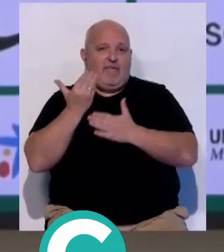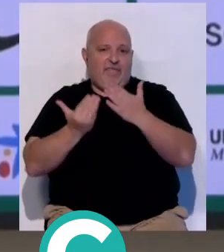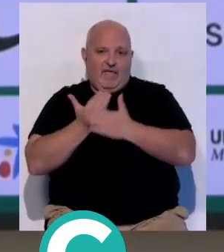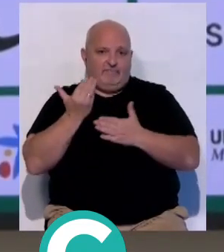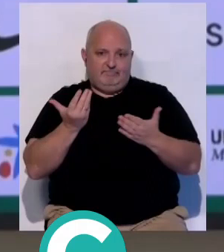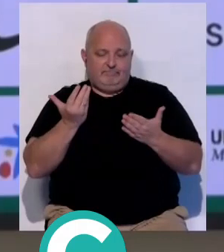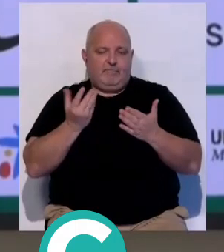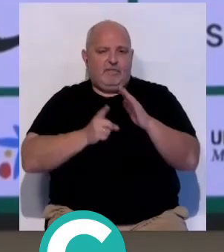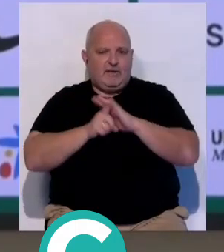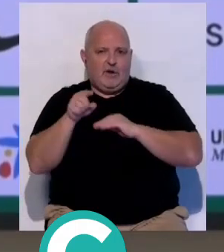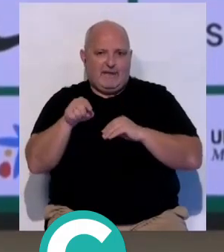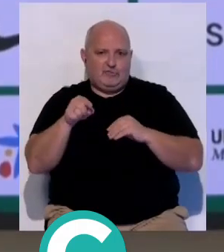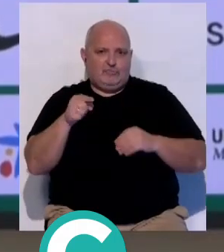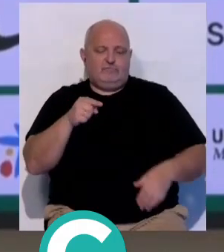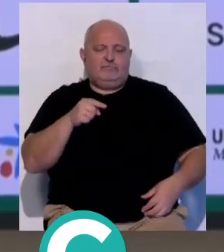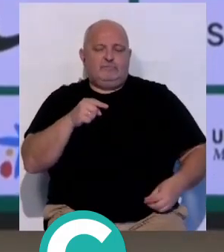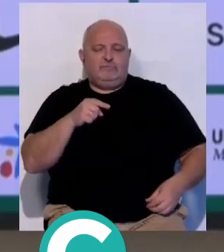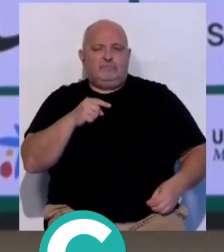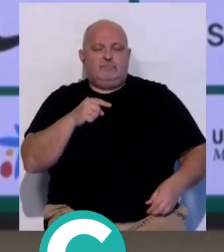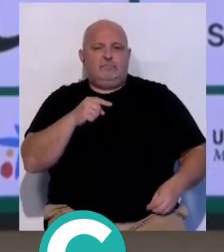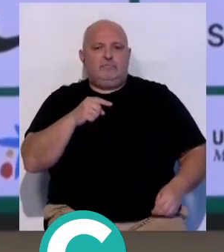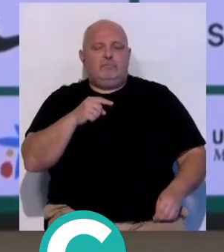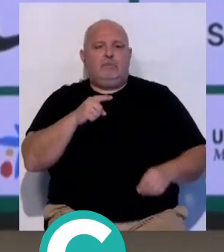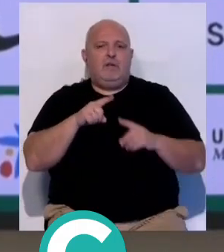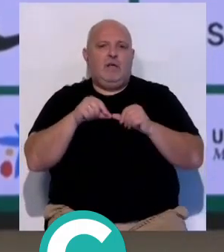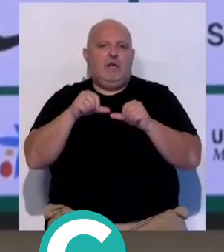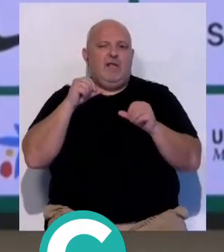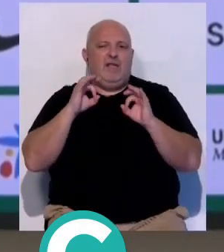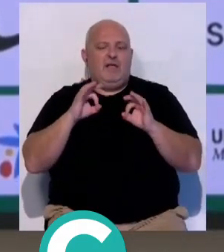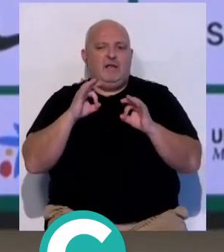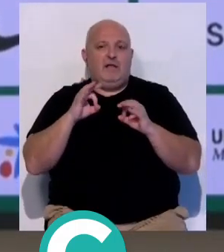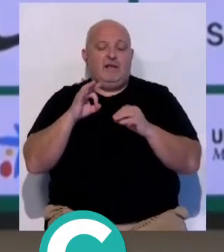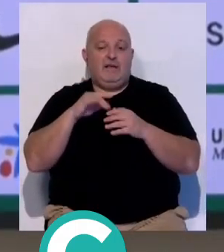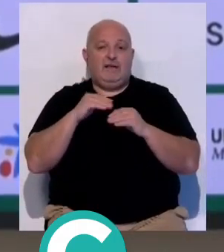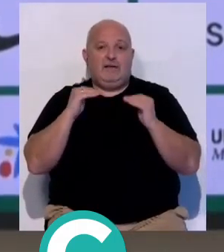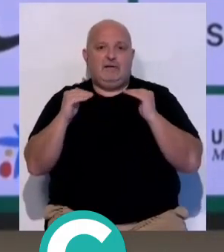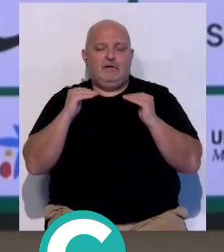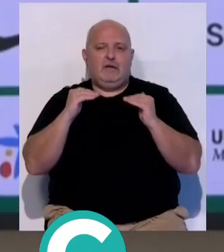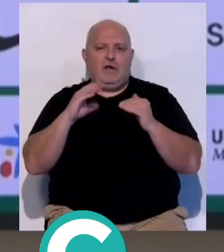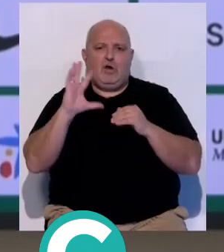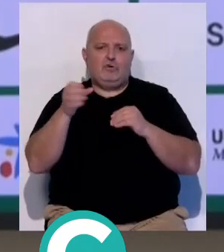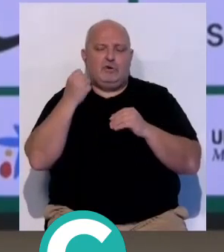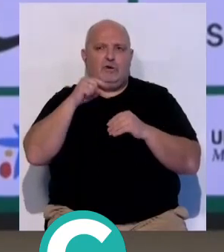desarrollar eso que manifestamos anteriormente Y este tiempo lo vamos a considerar como tiempo de